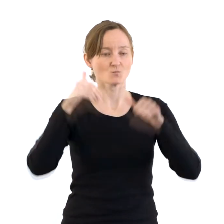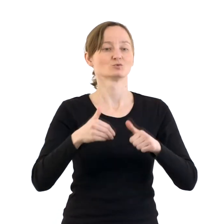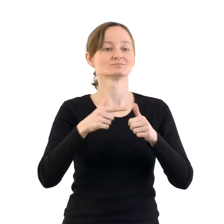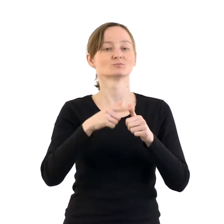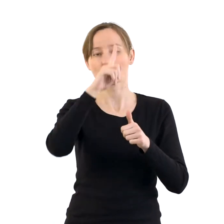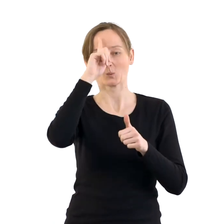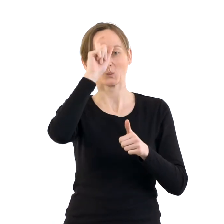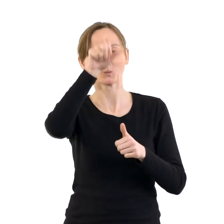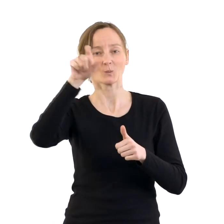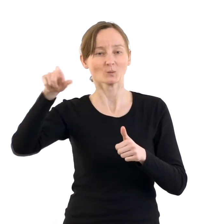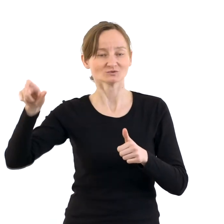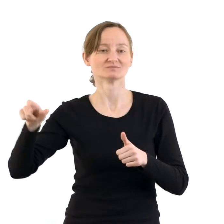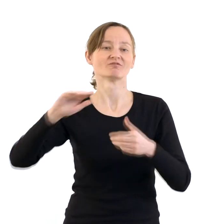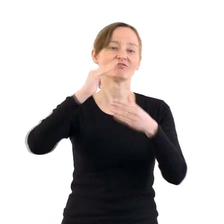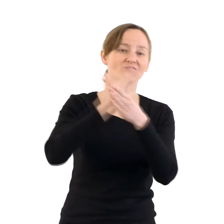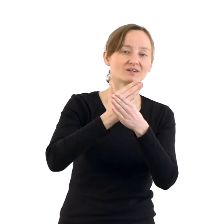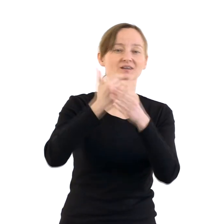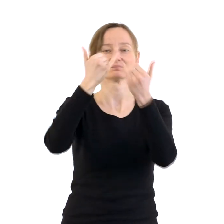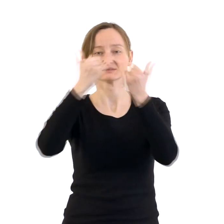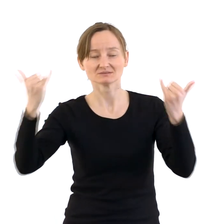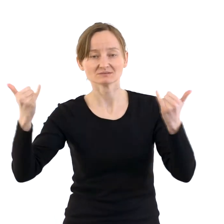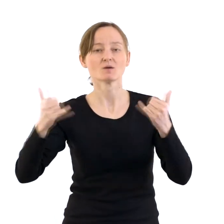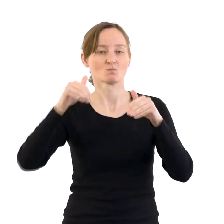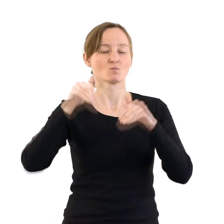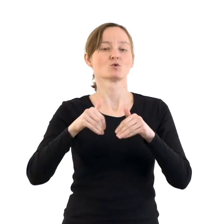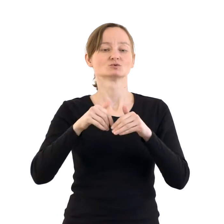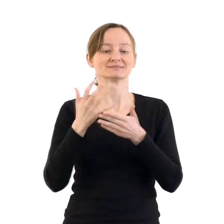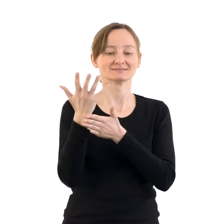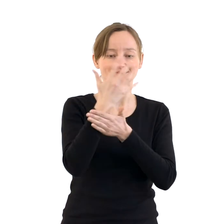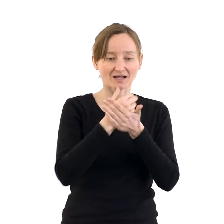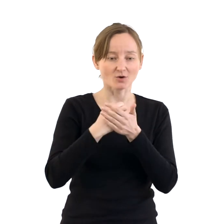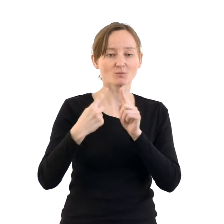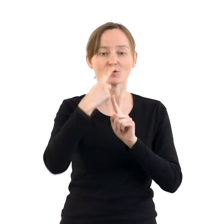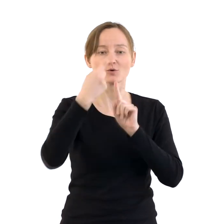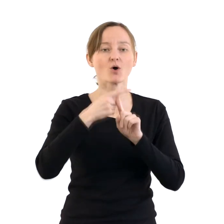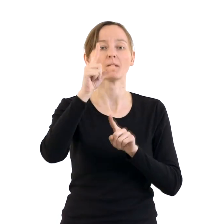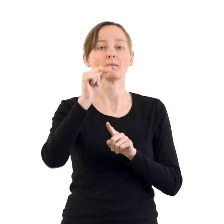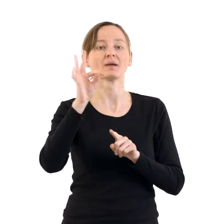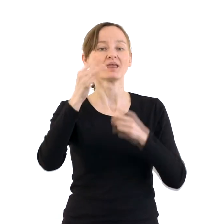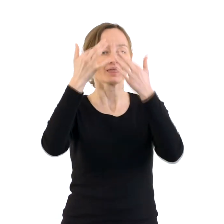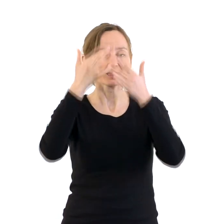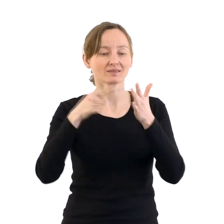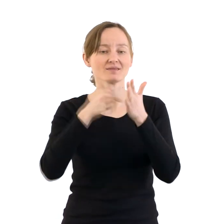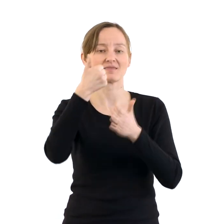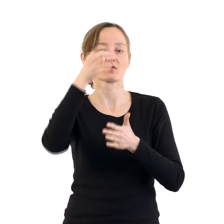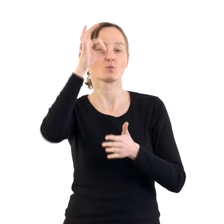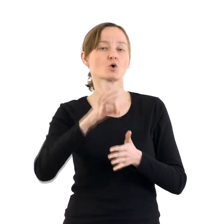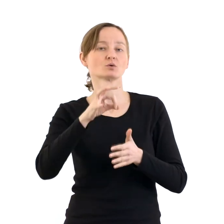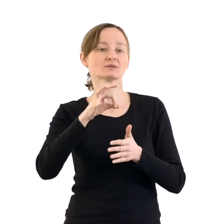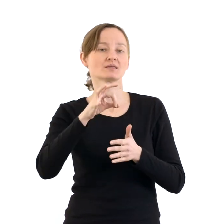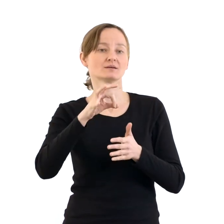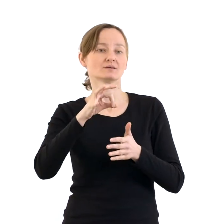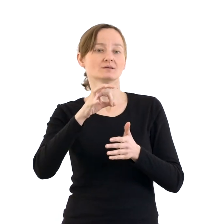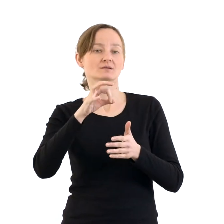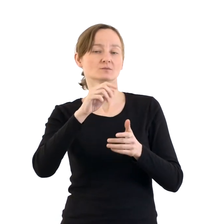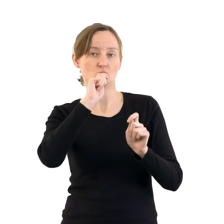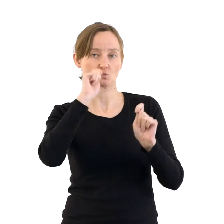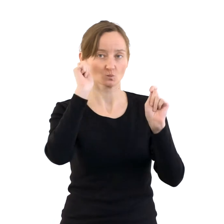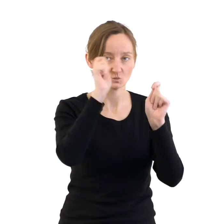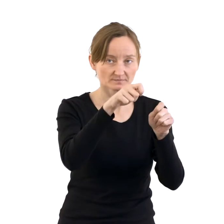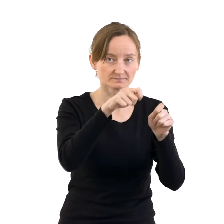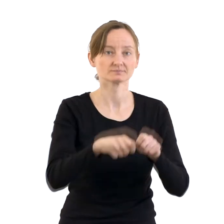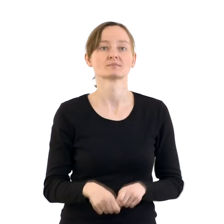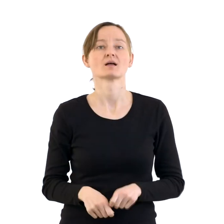możliwość otrzymywania 1% podatku dochodowego od osób fizycznych w rocznej deklaracji PIT